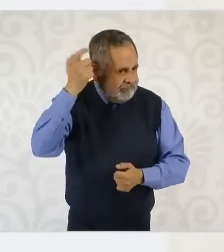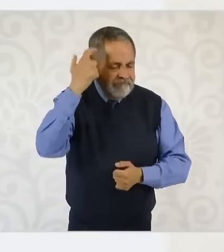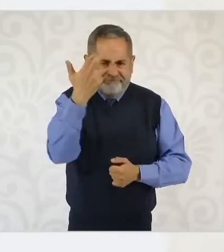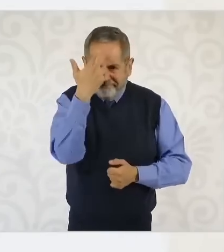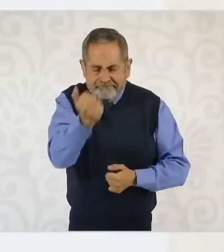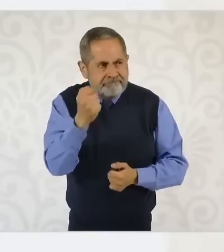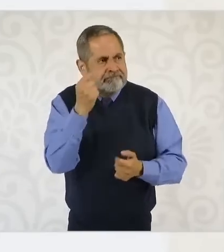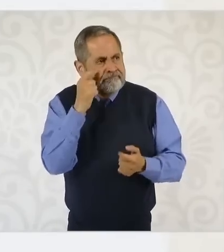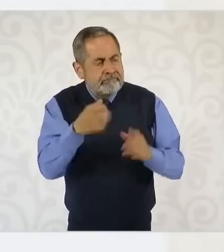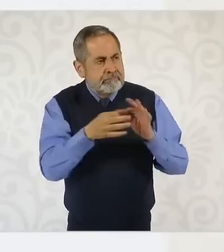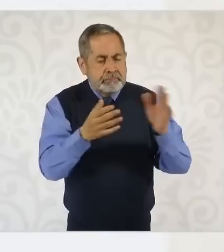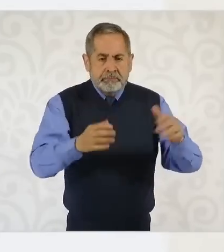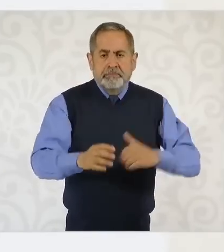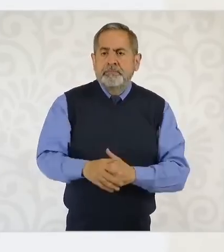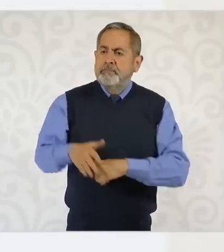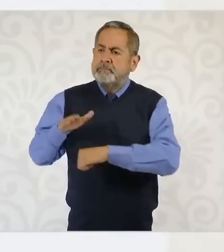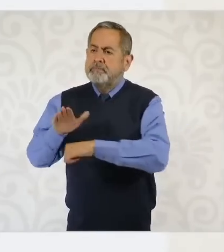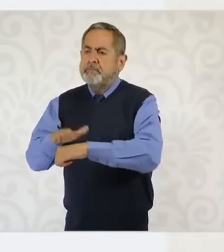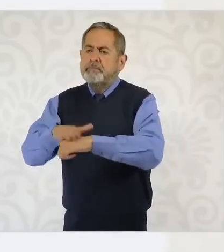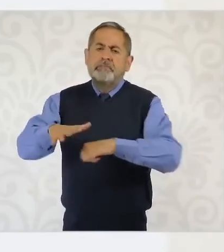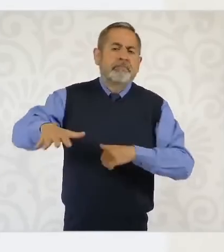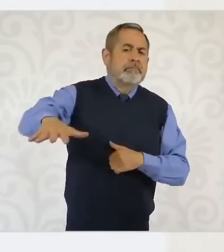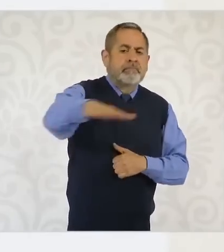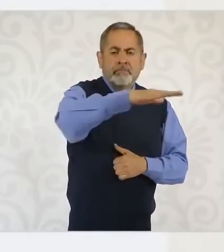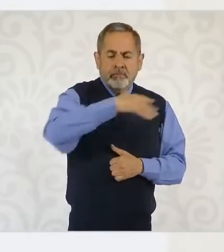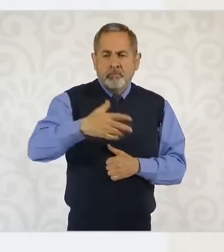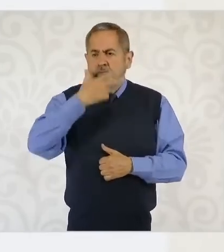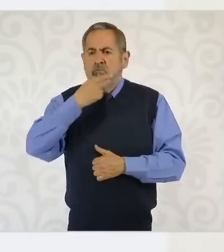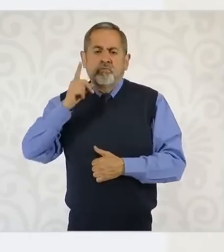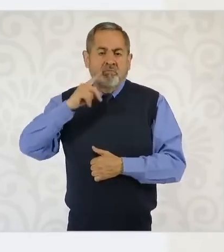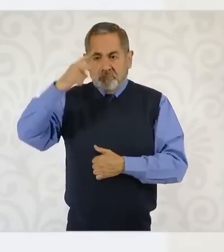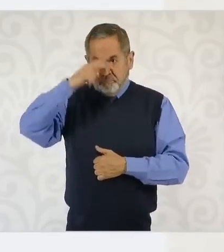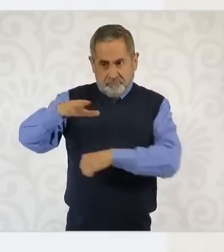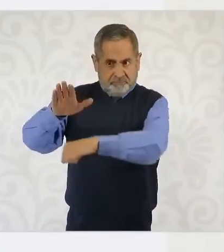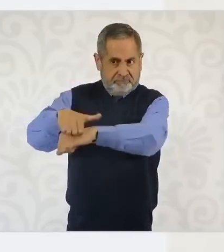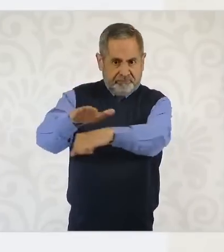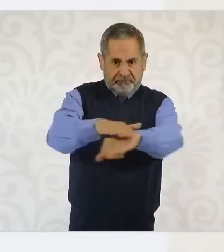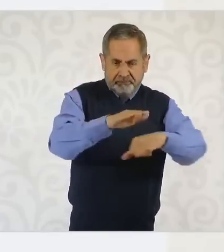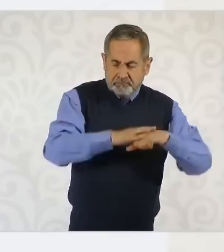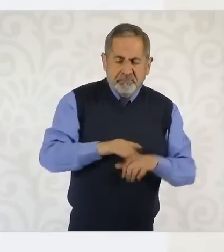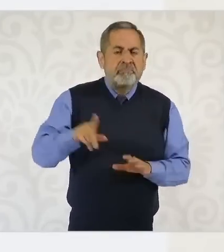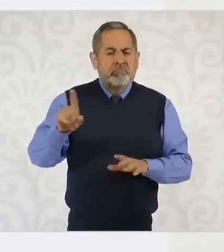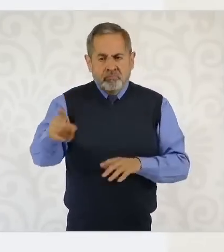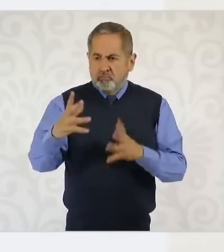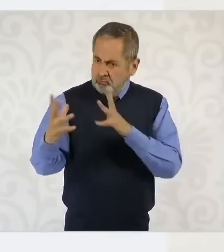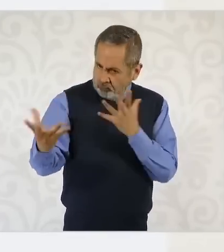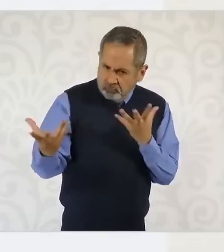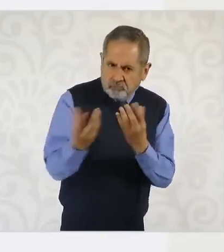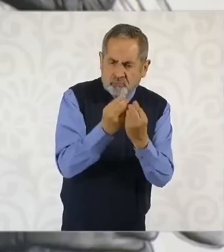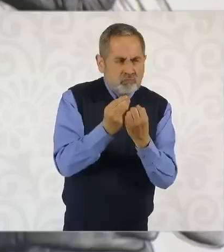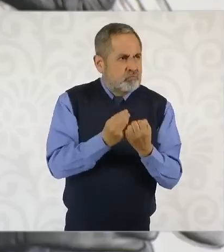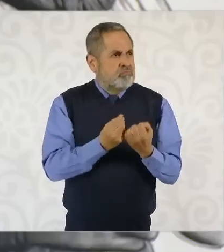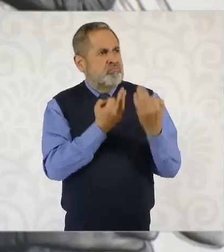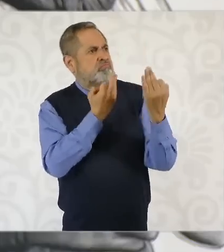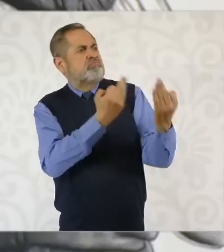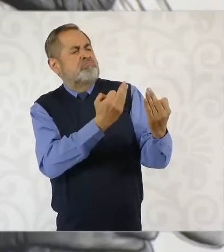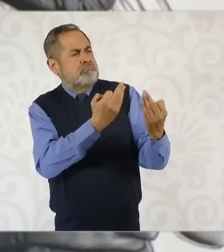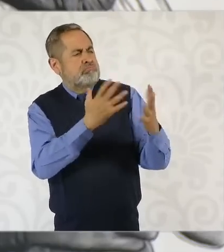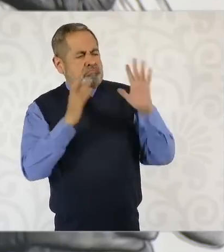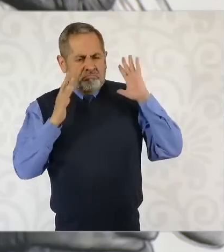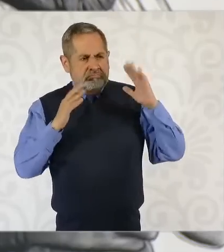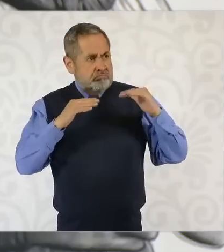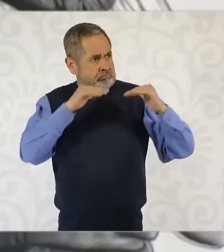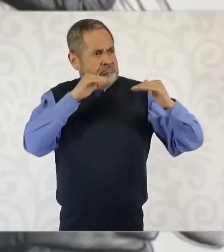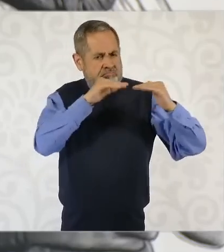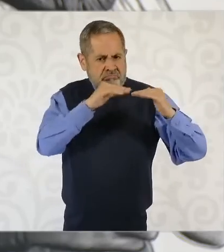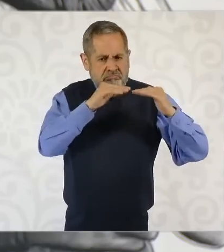un llamado al pueblo de México a todas y a todos a enfrentar juntos este desafío a mantenernos con